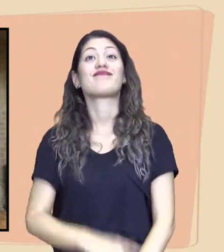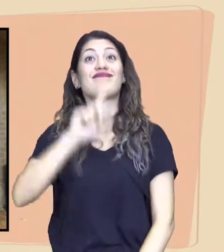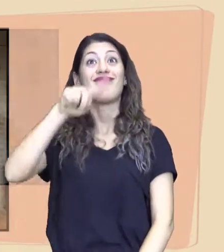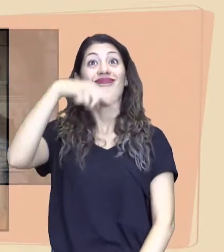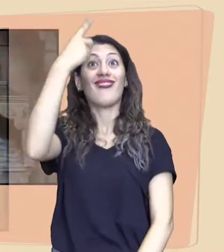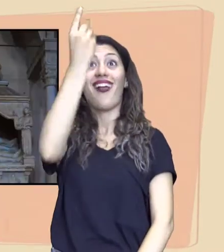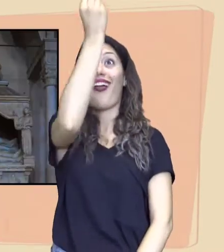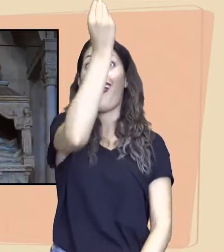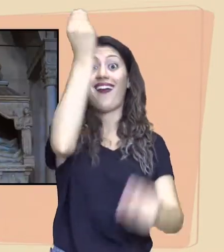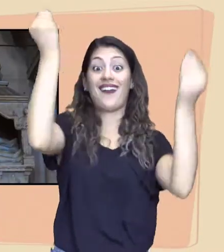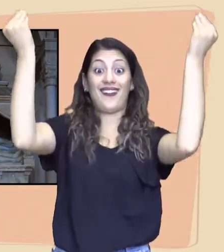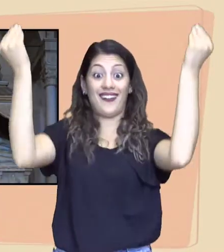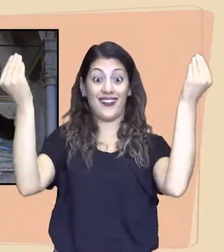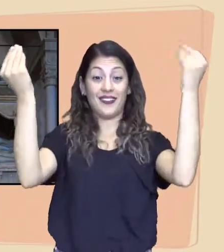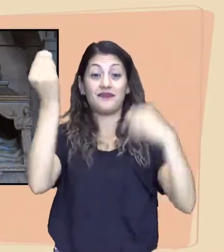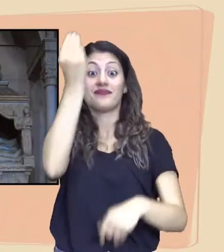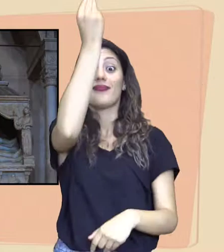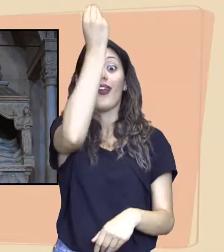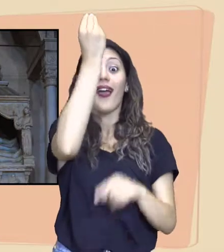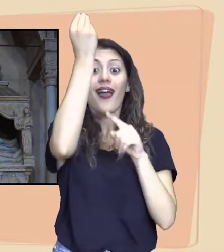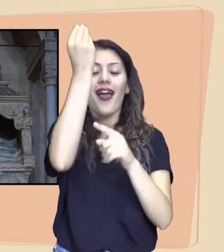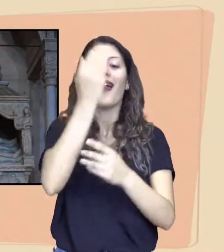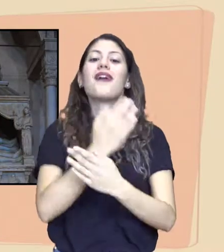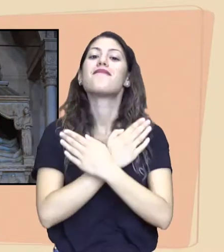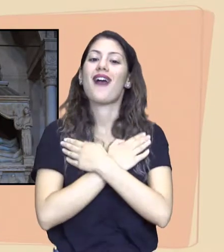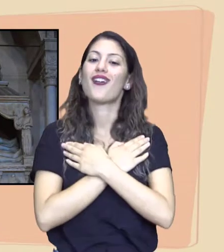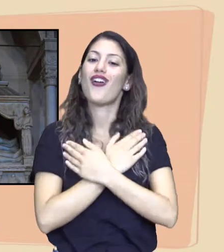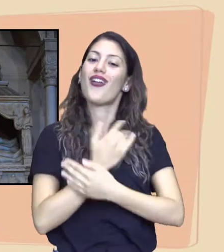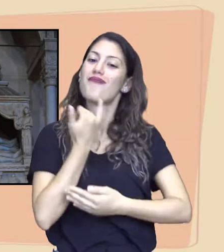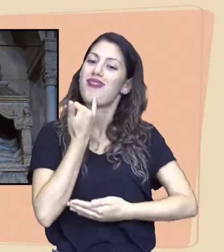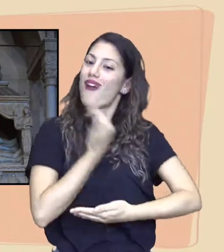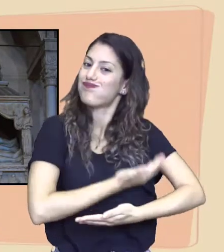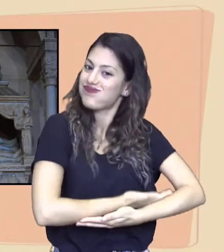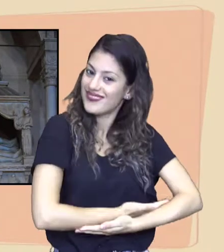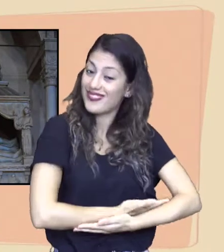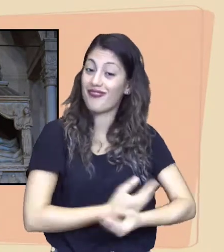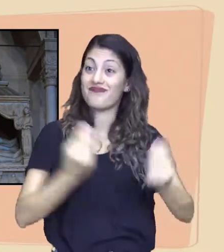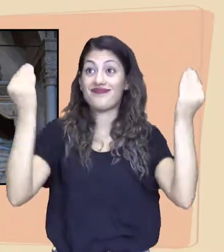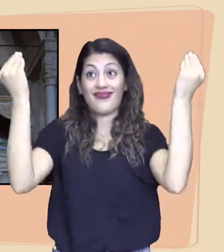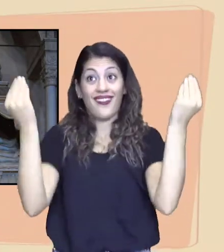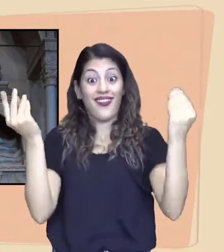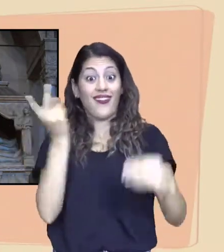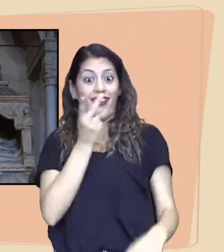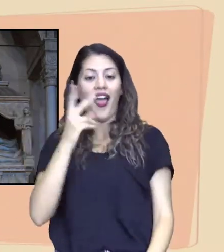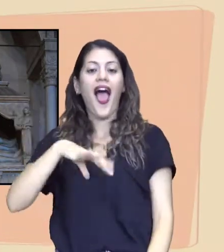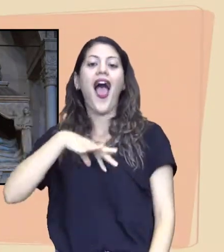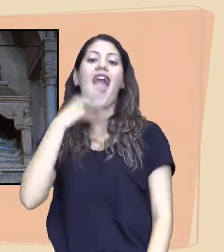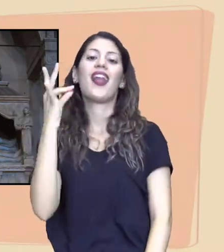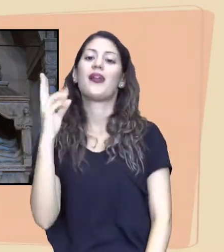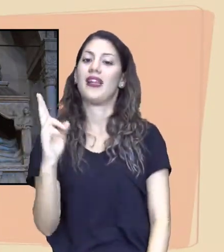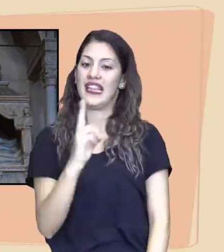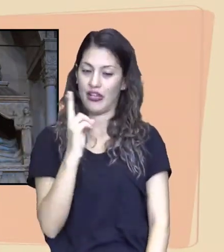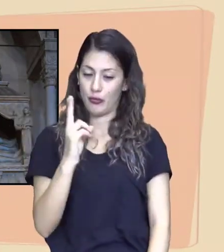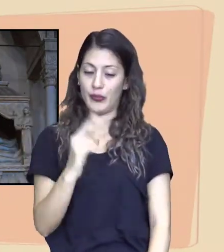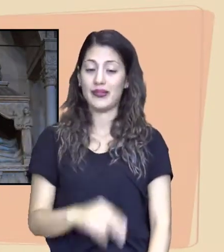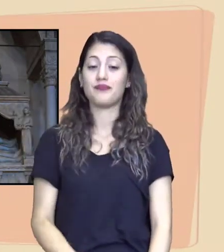sulla sommità si trovano le statue della Vergine con il Bambino e ai lati quelle raffiguranti le anime dei defunti.